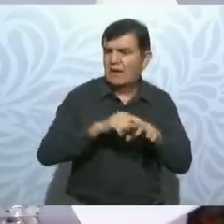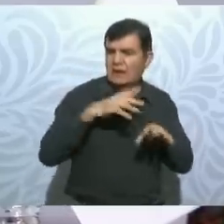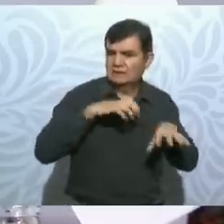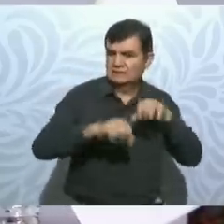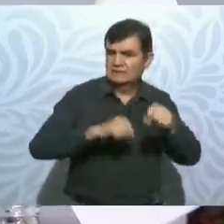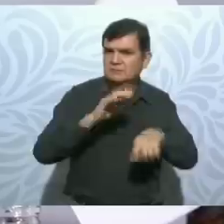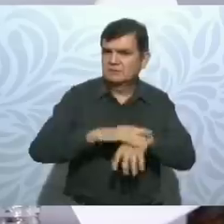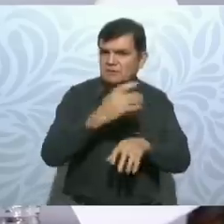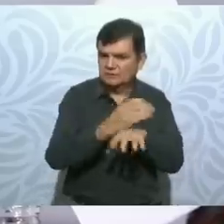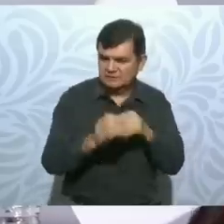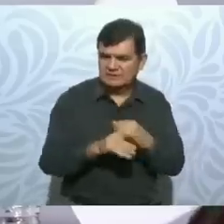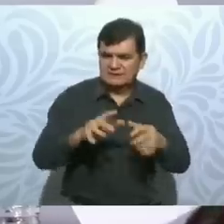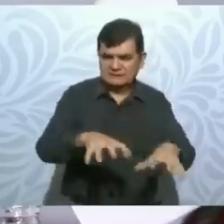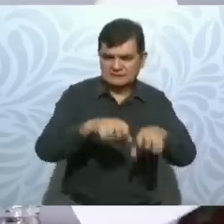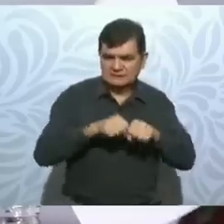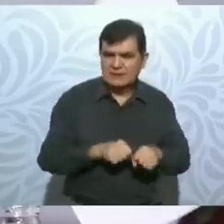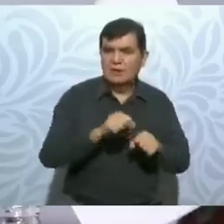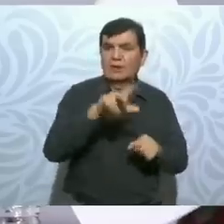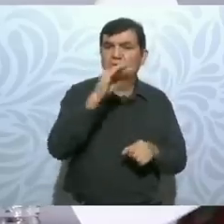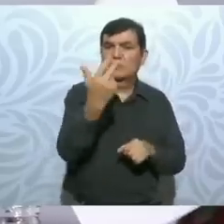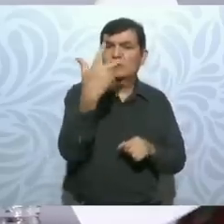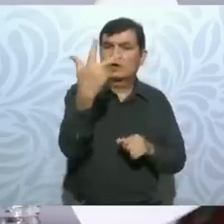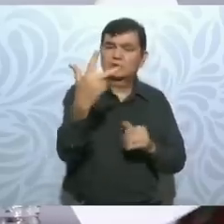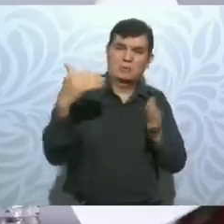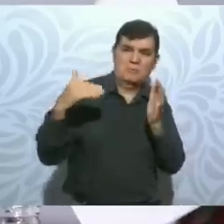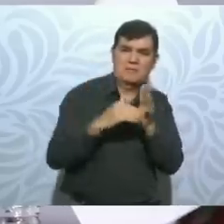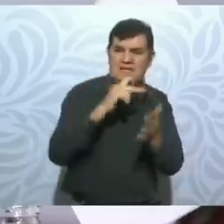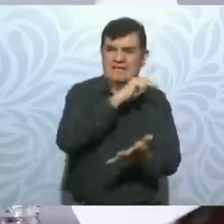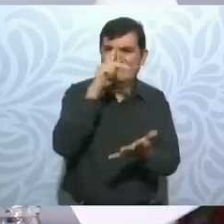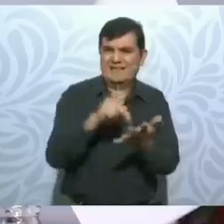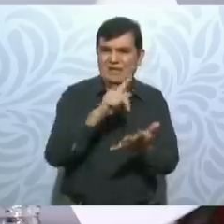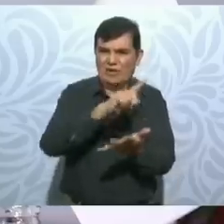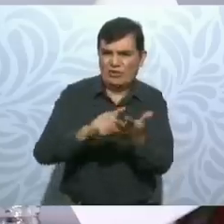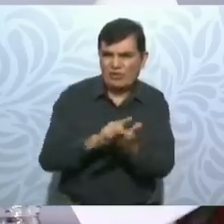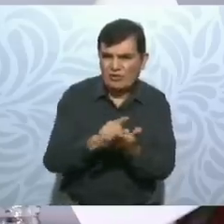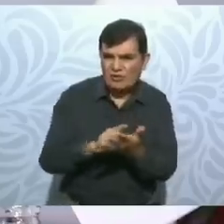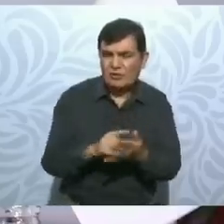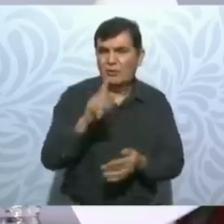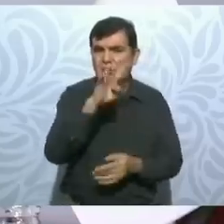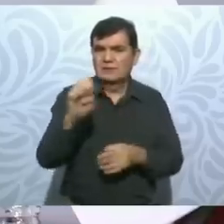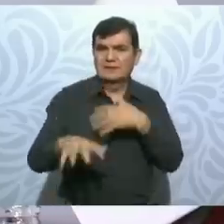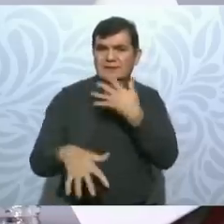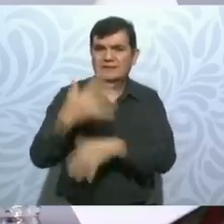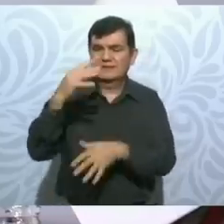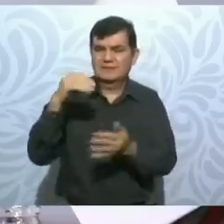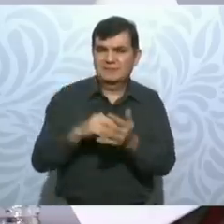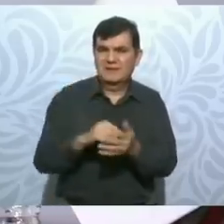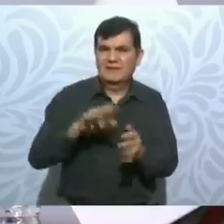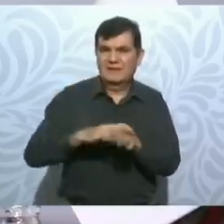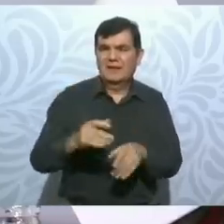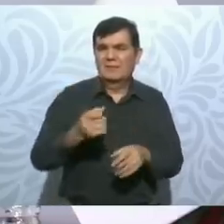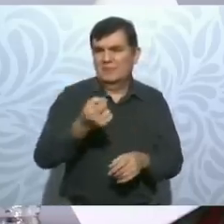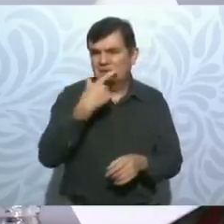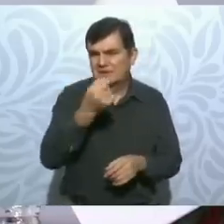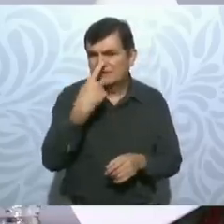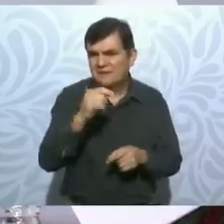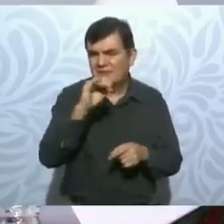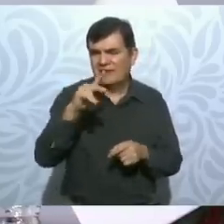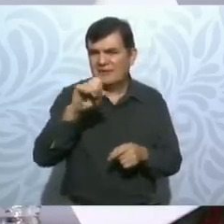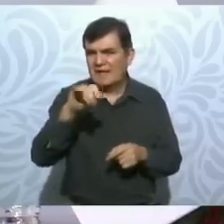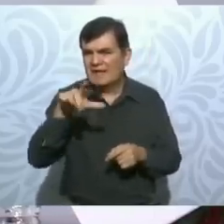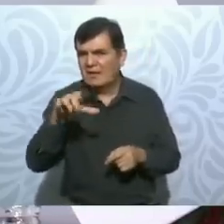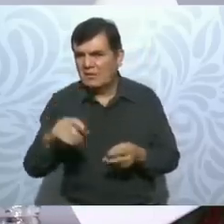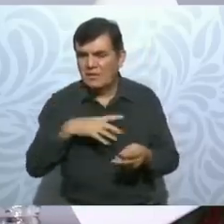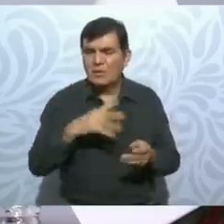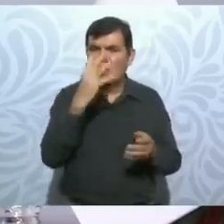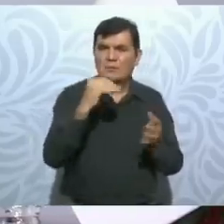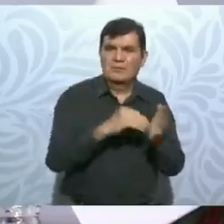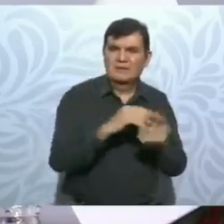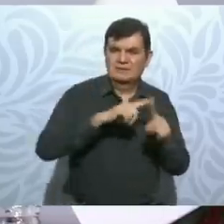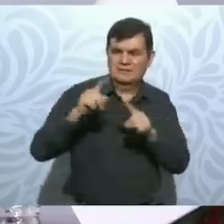asegurado 58 toneladas de drogas además de 45,39 pastillas de fentanilo y 2471 armas de fuego así